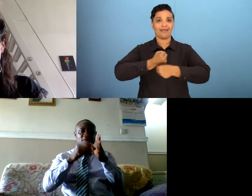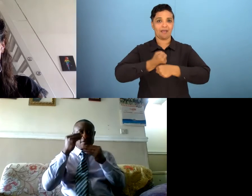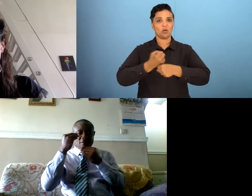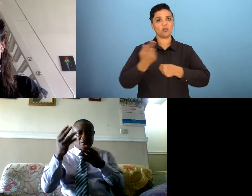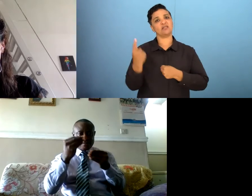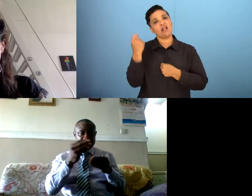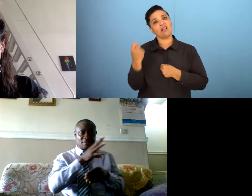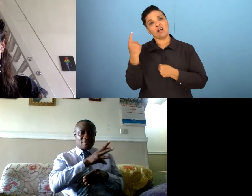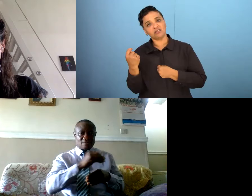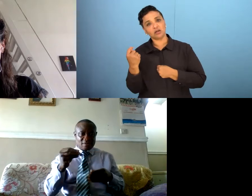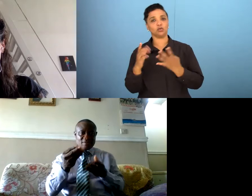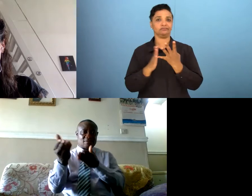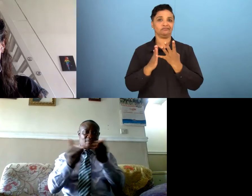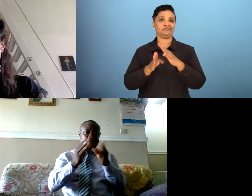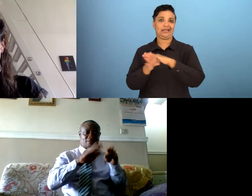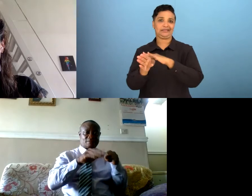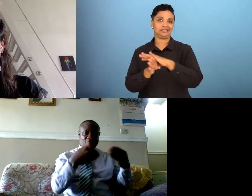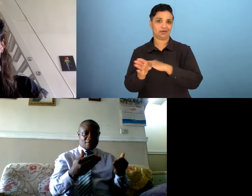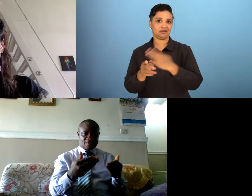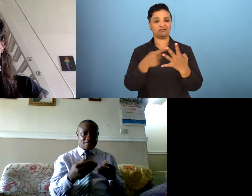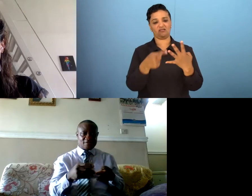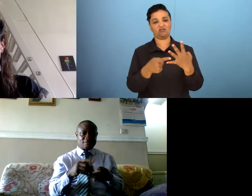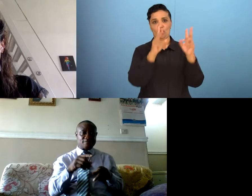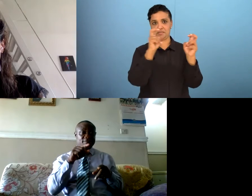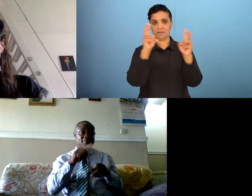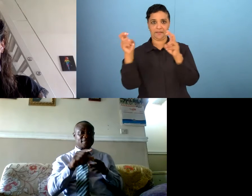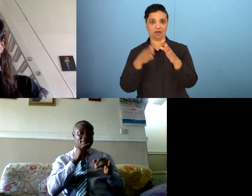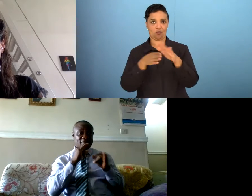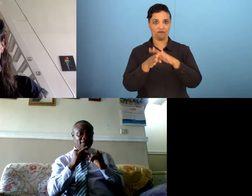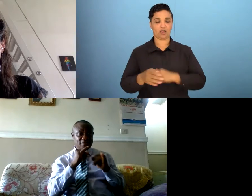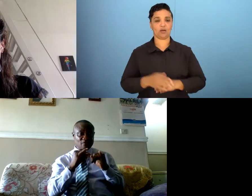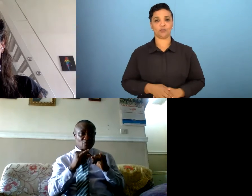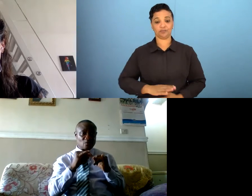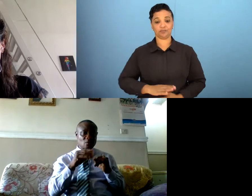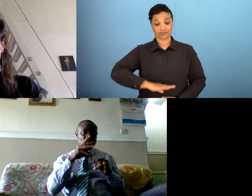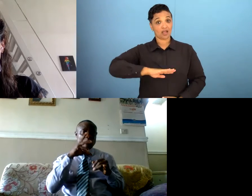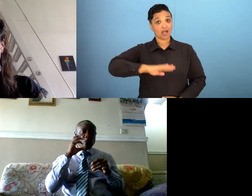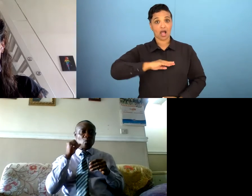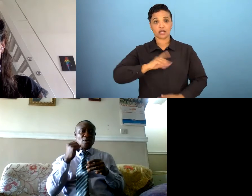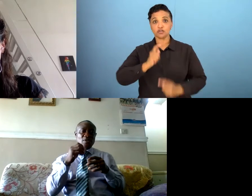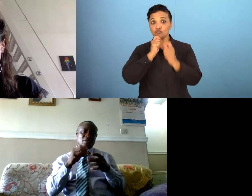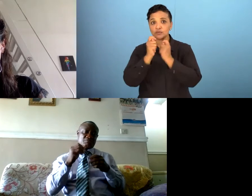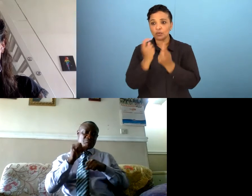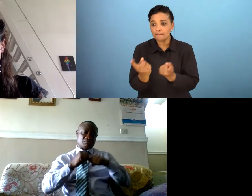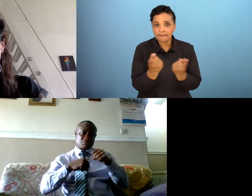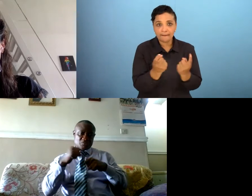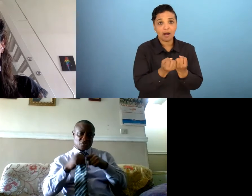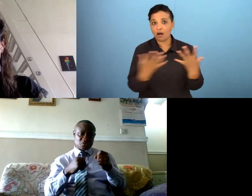Las entrevistas se estructuraron en torno a cuestiones clave en las áreas de salud, protección social, empleo, medios de vida y accesibilidad.